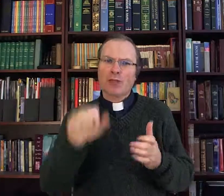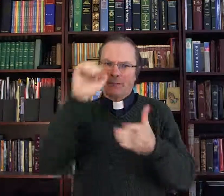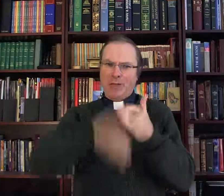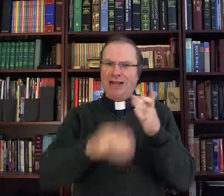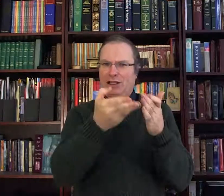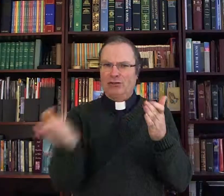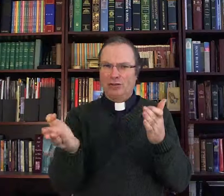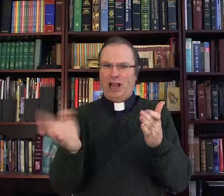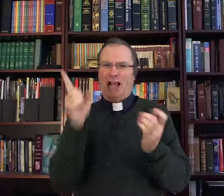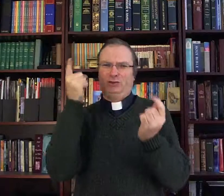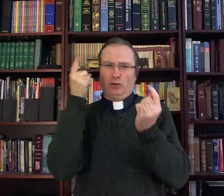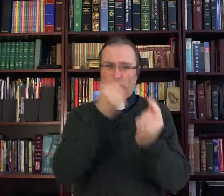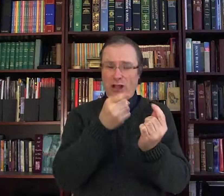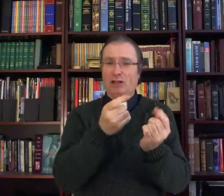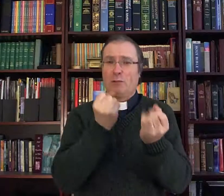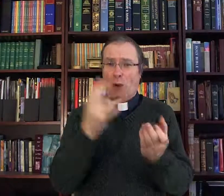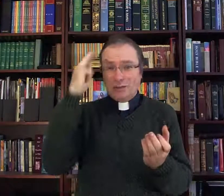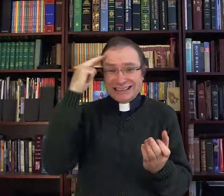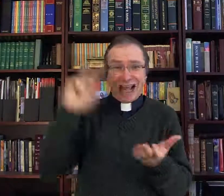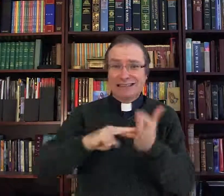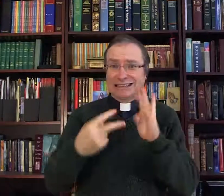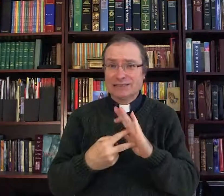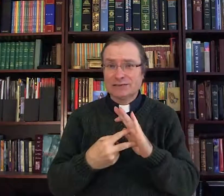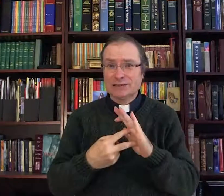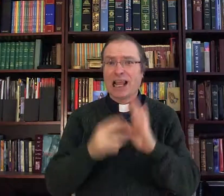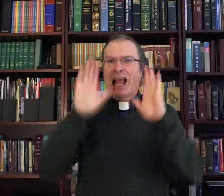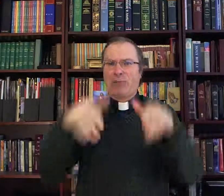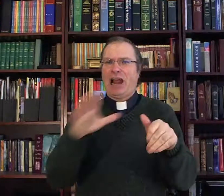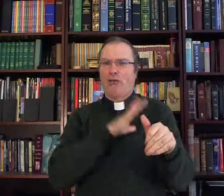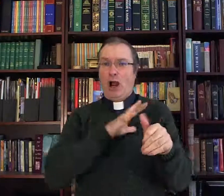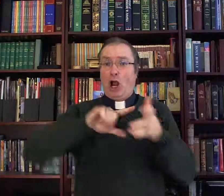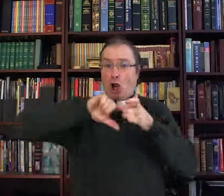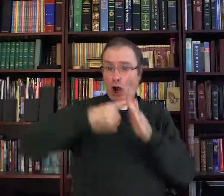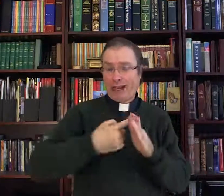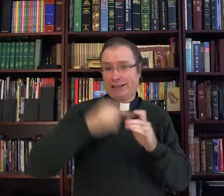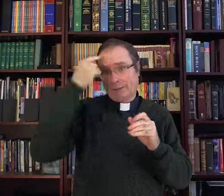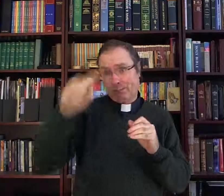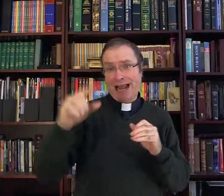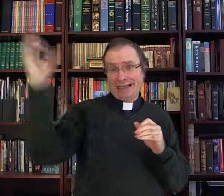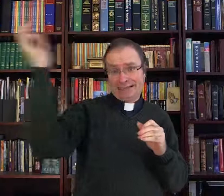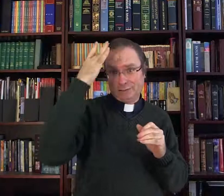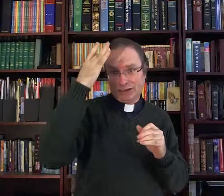Manquez-vous à ce point de bon sens? Après avoir commencé par l’Esprit,